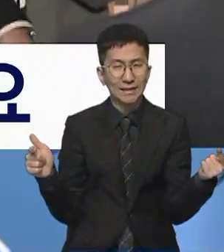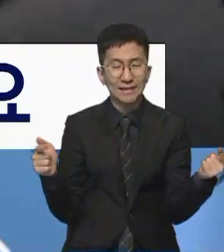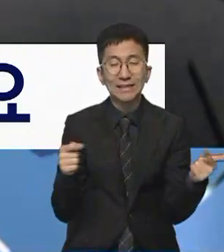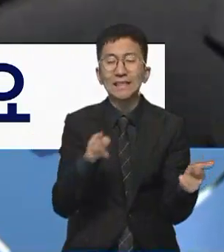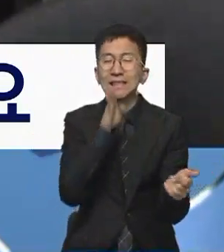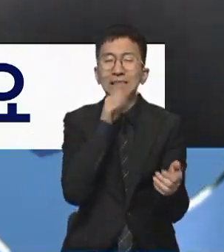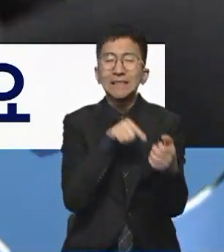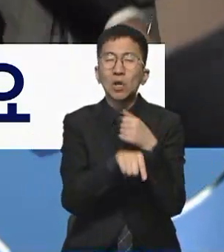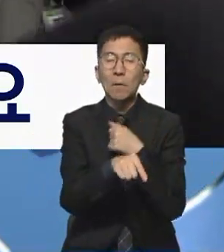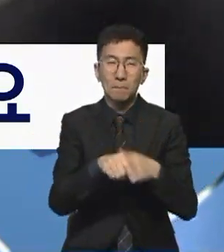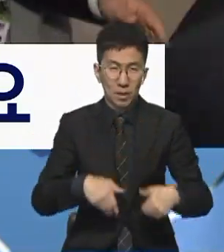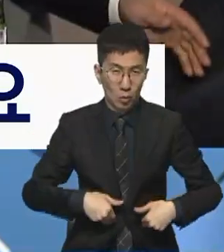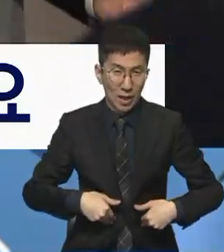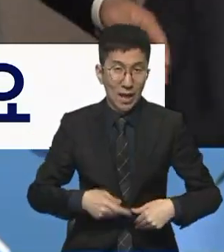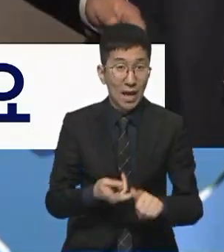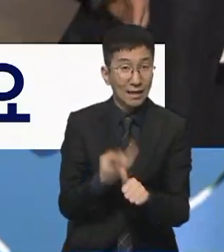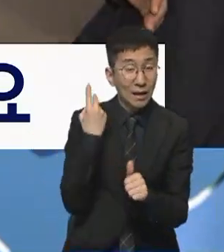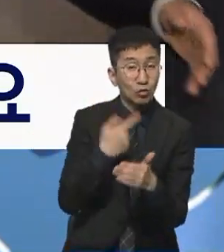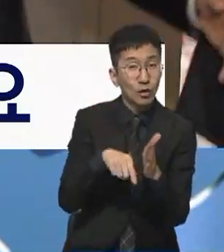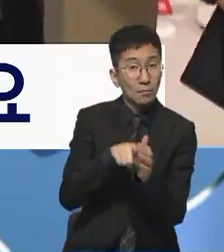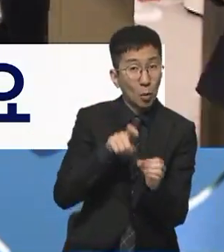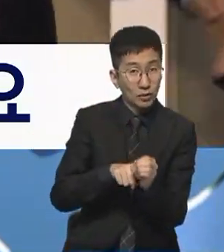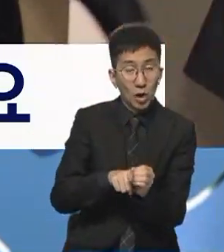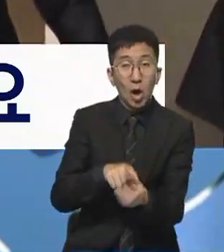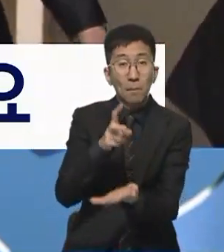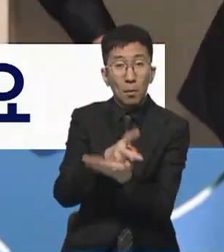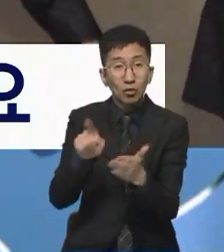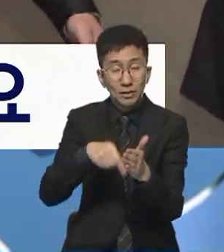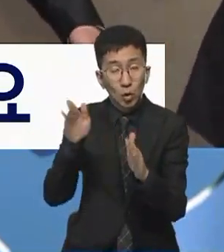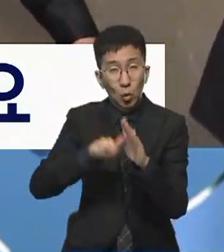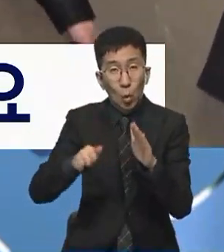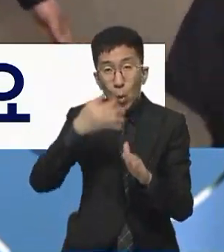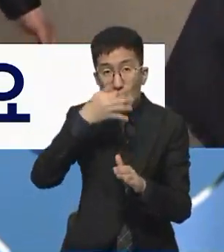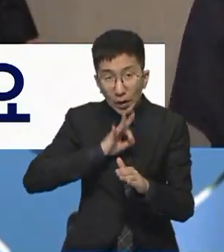법률상 공익 실현 의무와 재난안전 최종